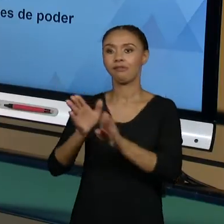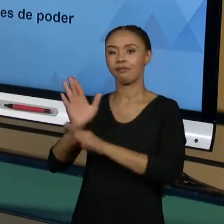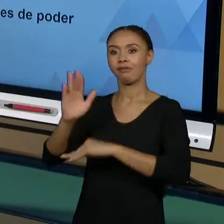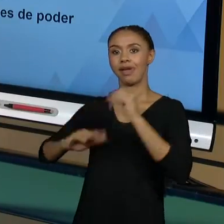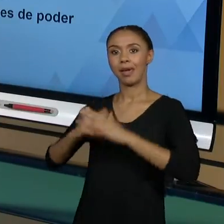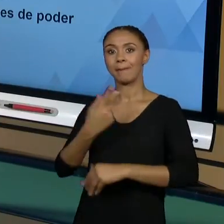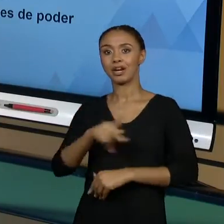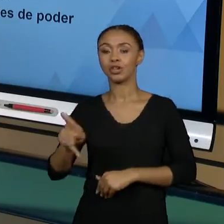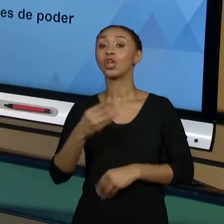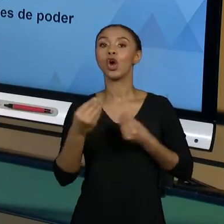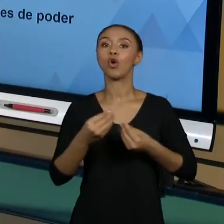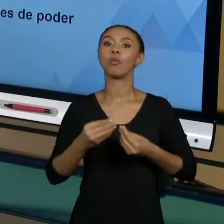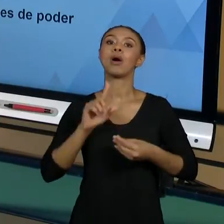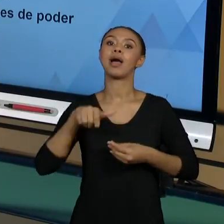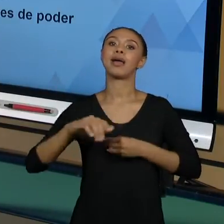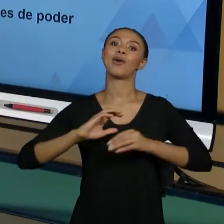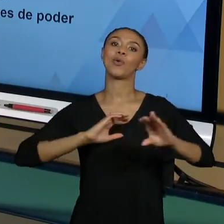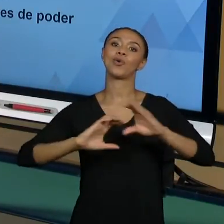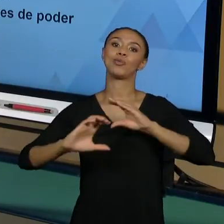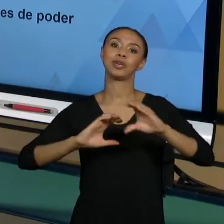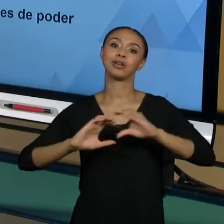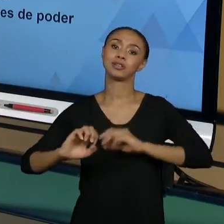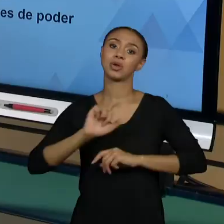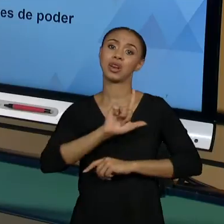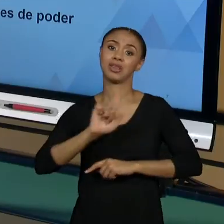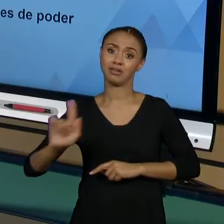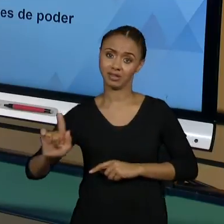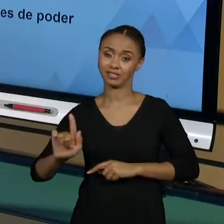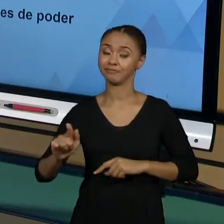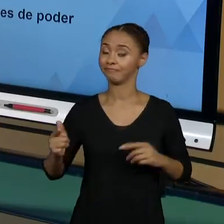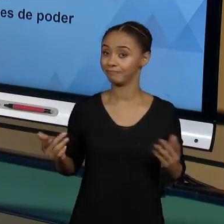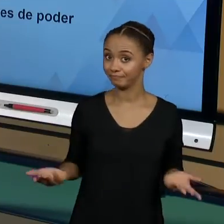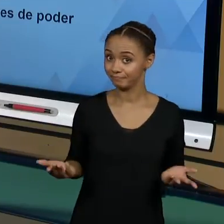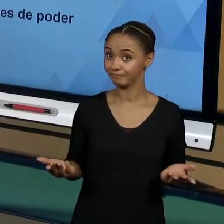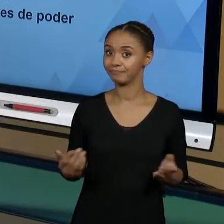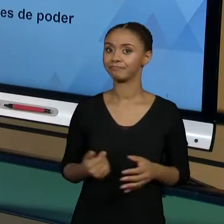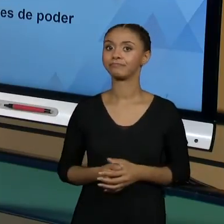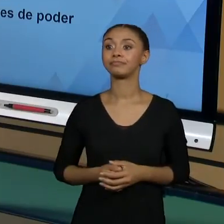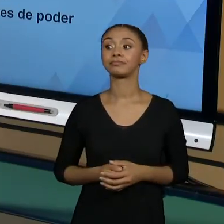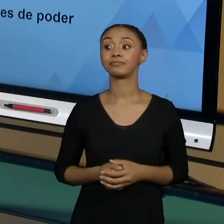SENTIDO, A LINGUAGEM MUDA, ELA DEIXA DE SER UMA